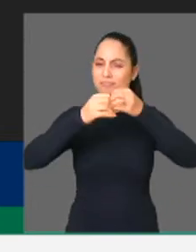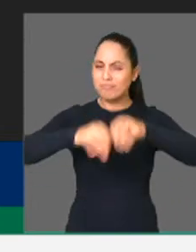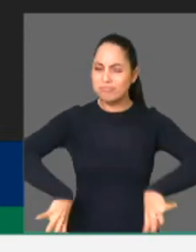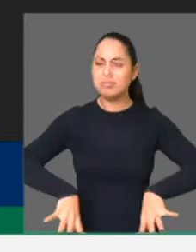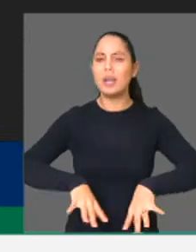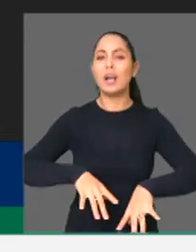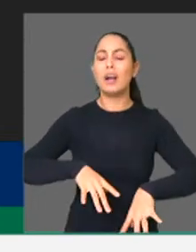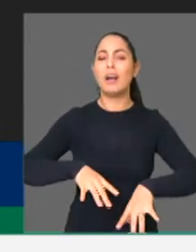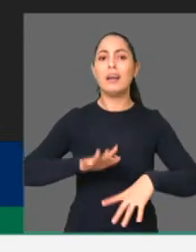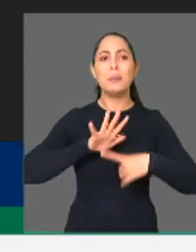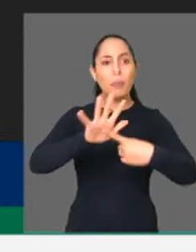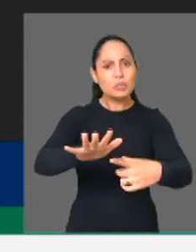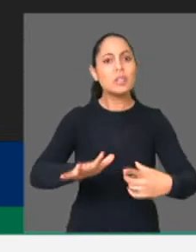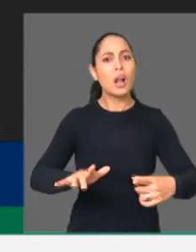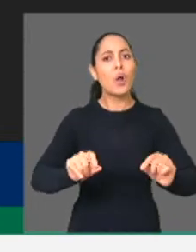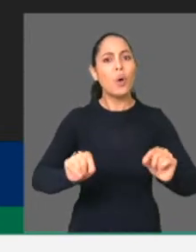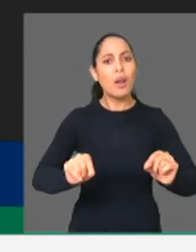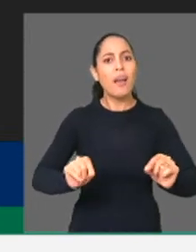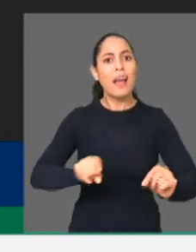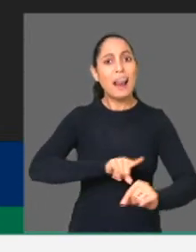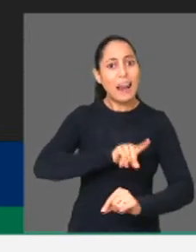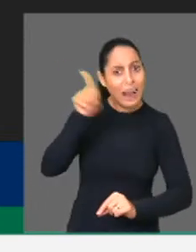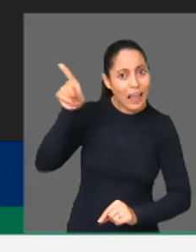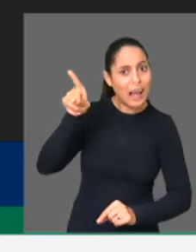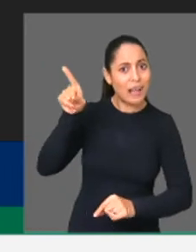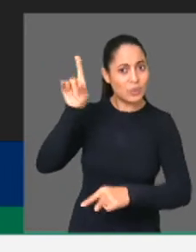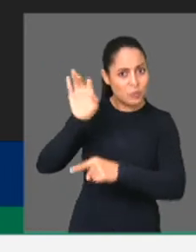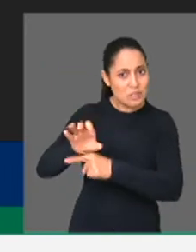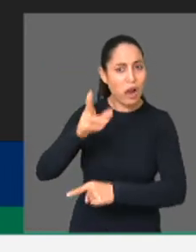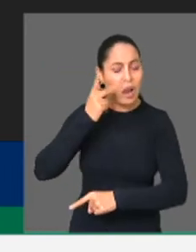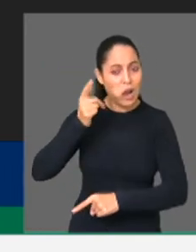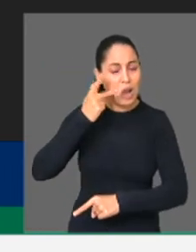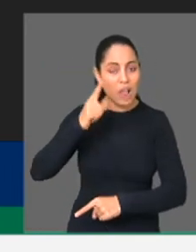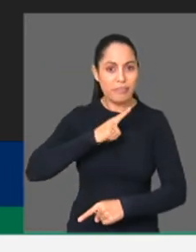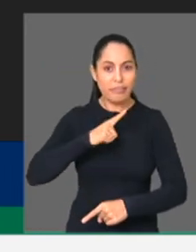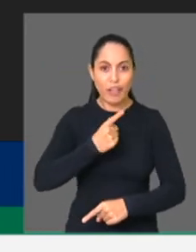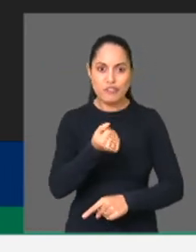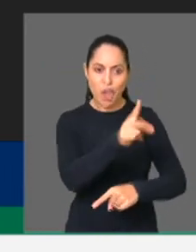NÓS CORRIGIRMOS. E PARA CORRIGIR NÃO ADIANTA ENFIAR A FACA NO PESCOÇO DO EMPRESÁ